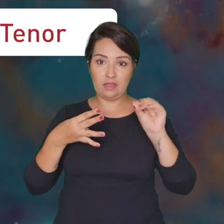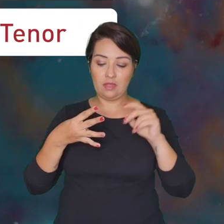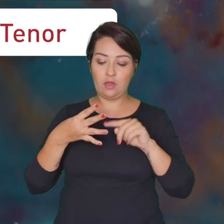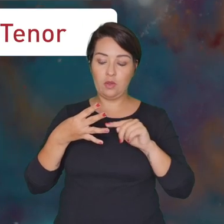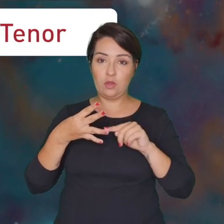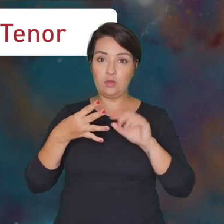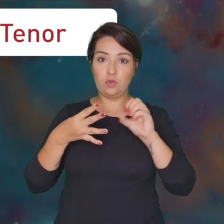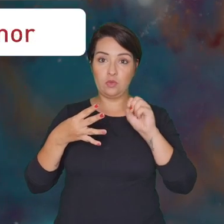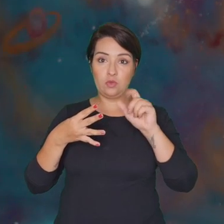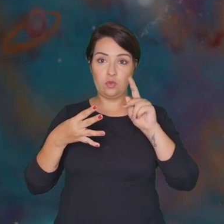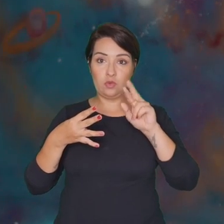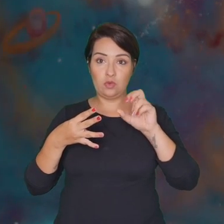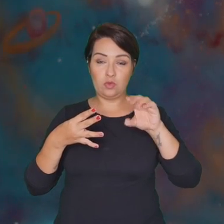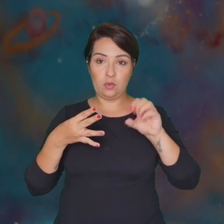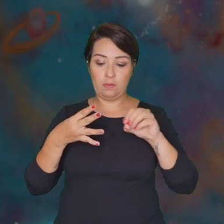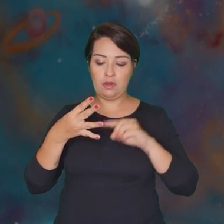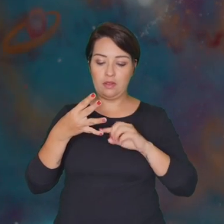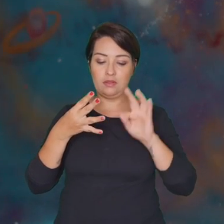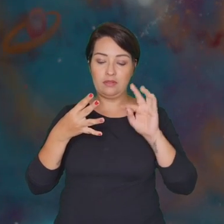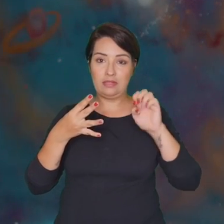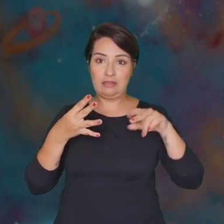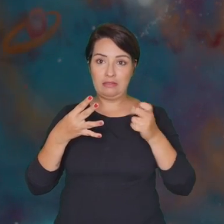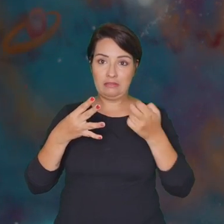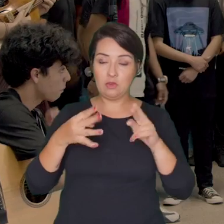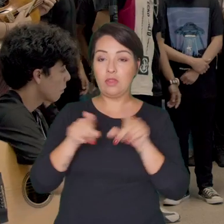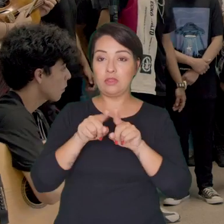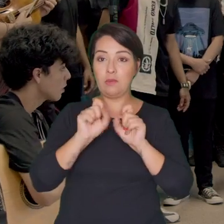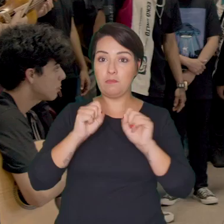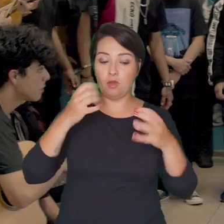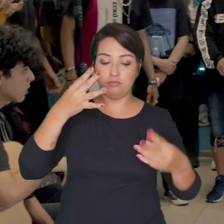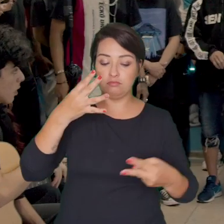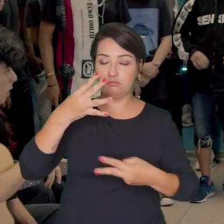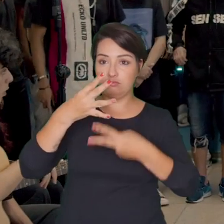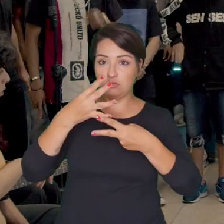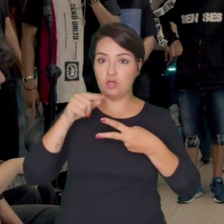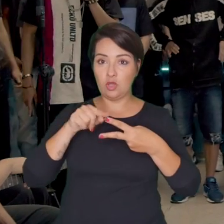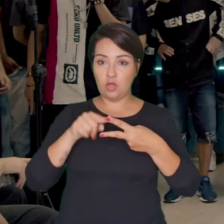Pode acontecer de ter as vozes intermediárias: o mezzo-soprano e o barítono. Vamos passar o mezzo-soprano?